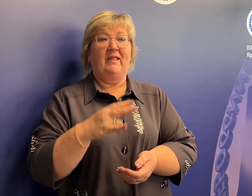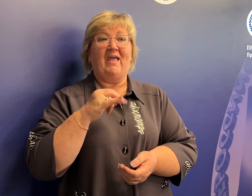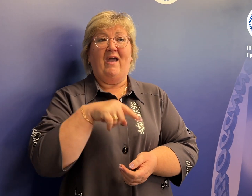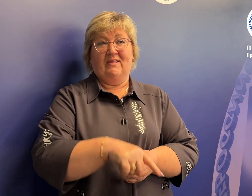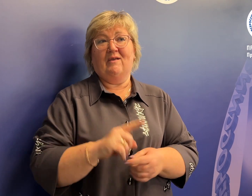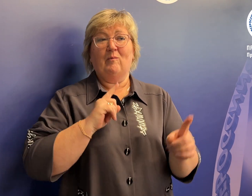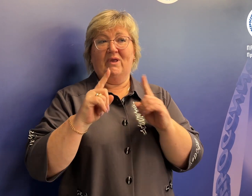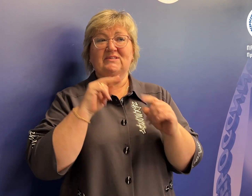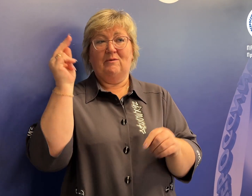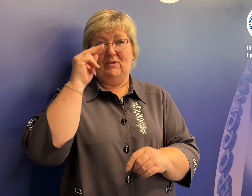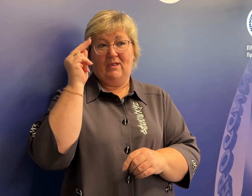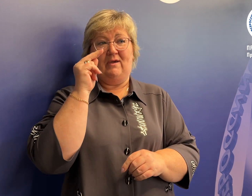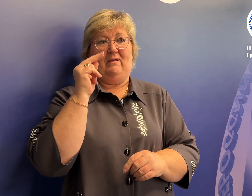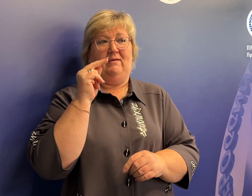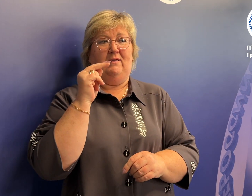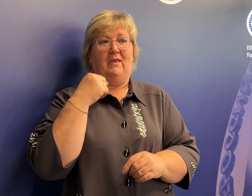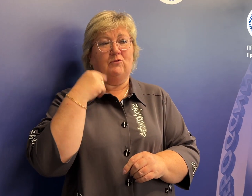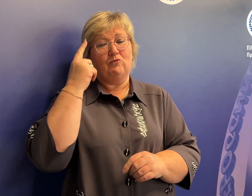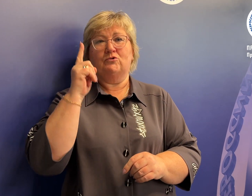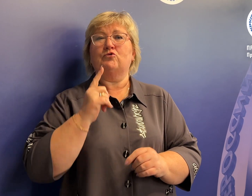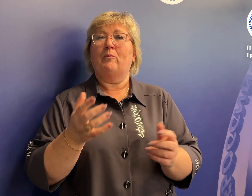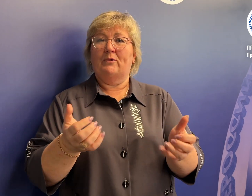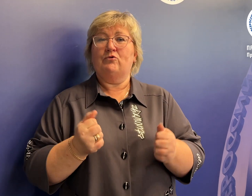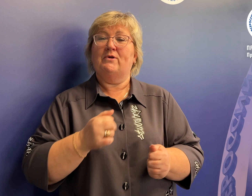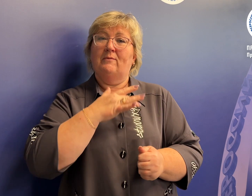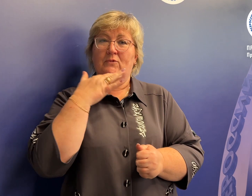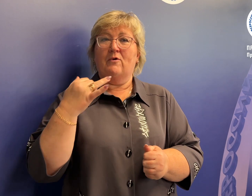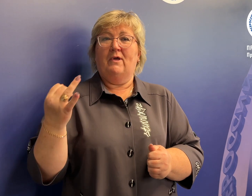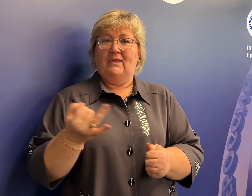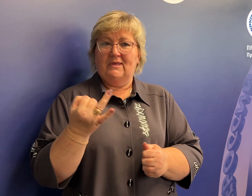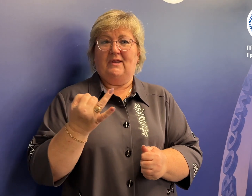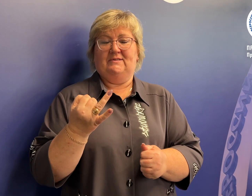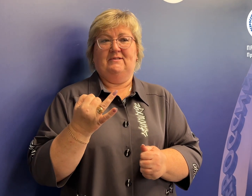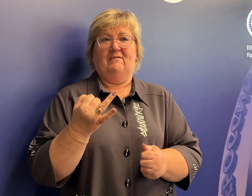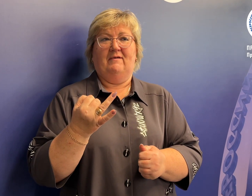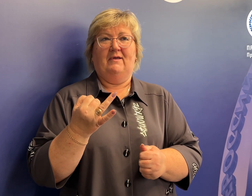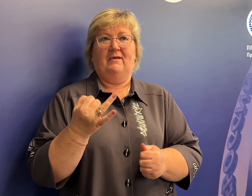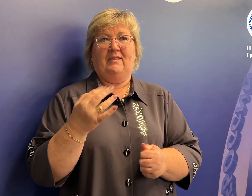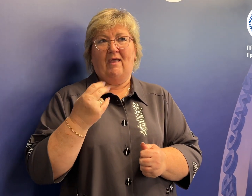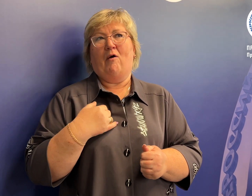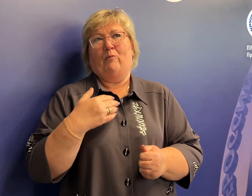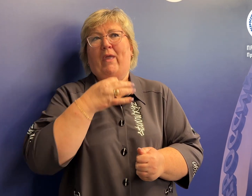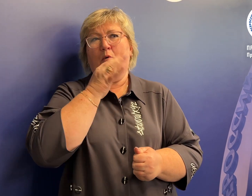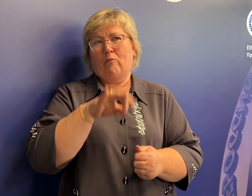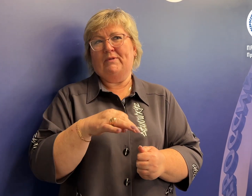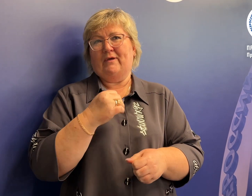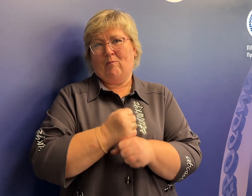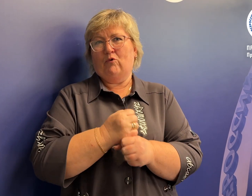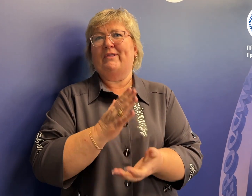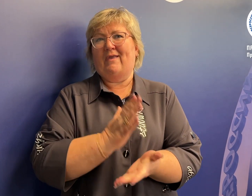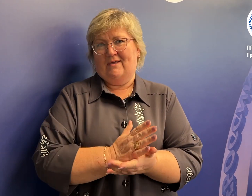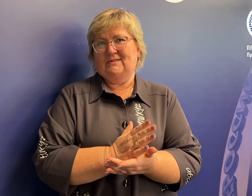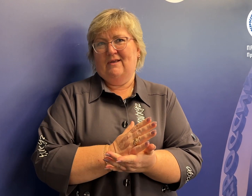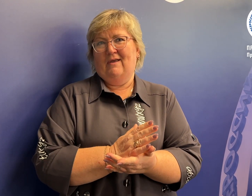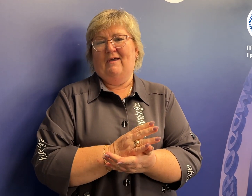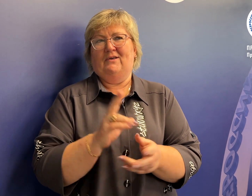На этом семинаре я думаю, что узнала много интересного. У меня опыт работы есть.